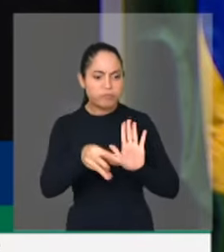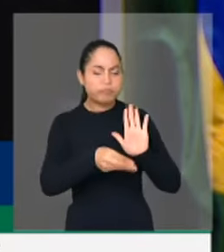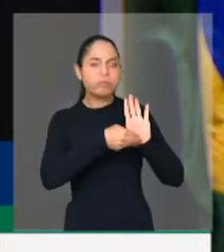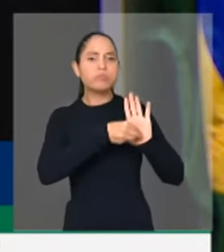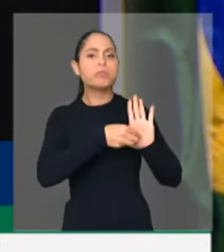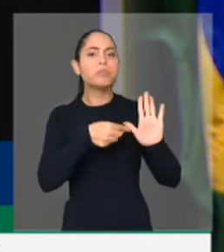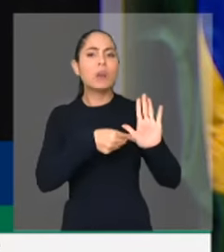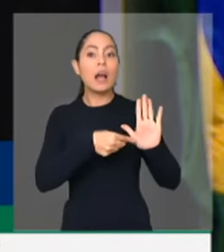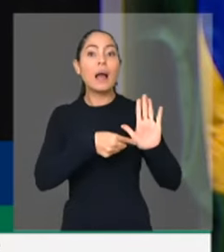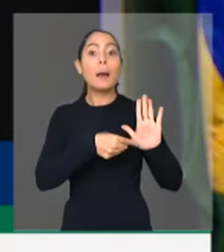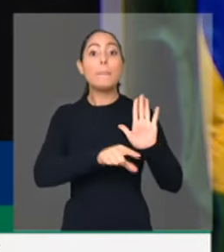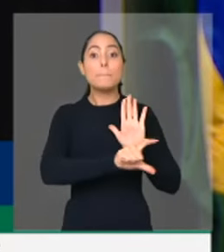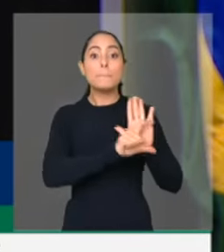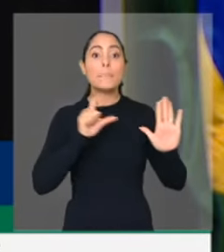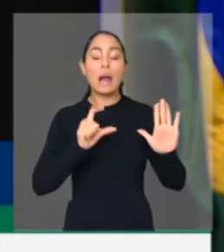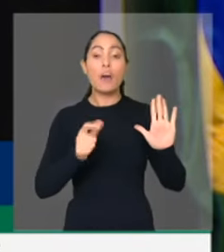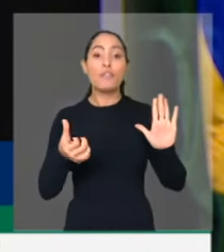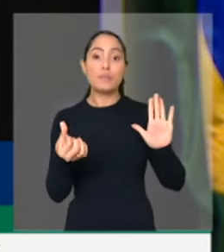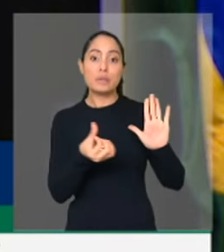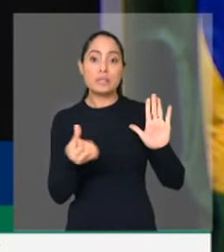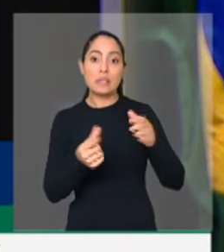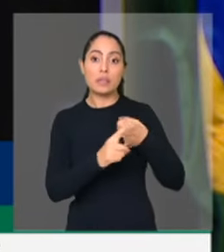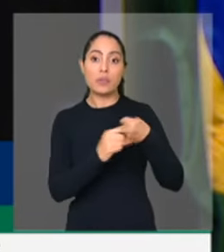ART. 165, DA CONSTITUIÇÃO FEDERAL, ASSIM COMO ESTABELECE O LIMITE... A TÍTULO DE